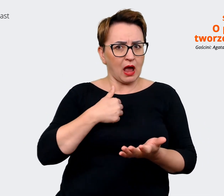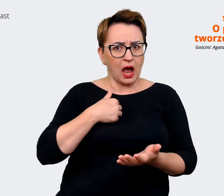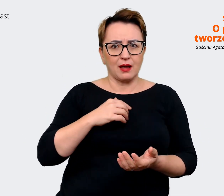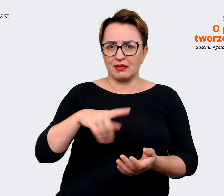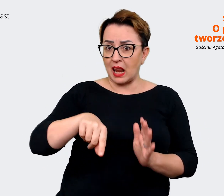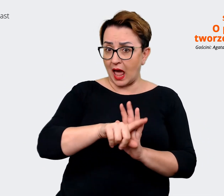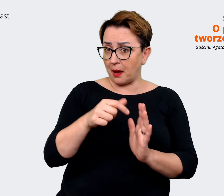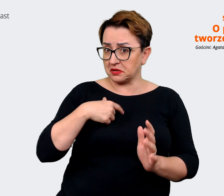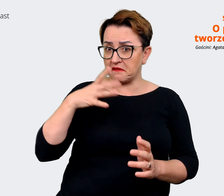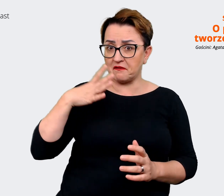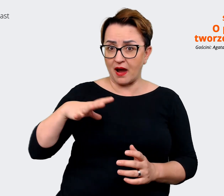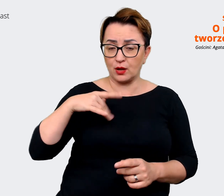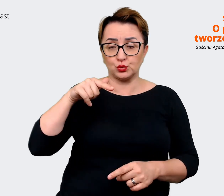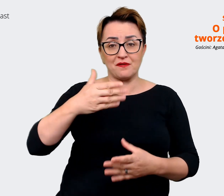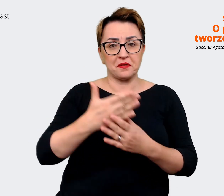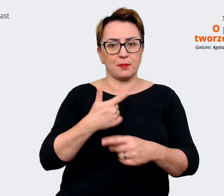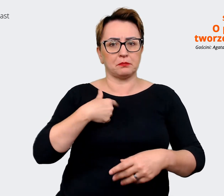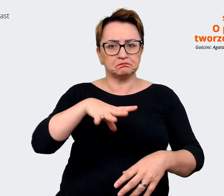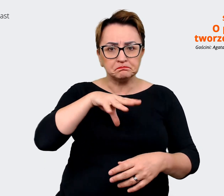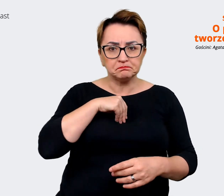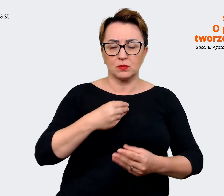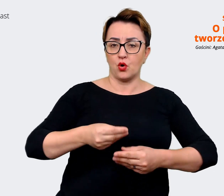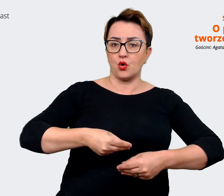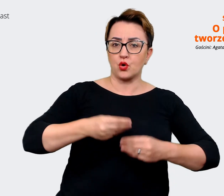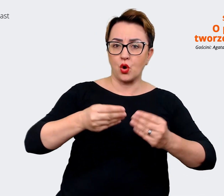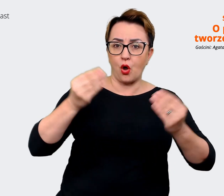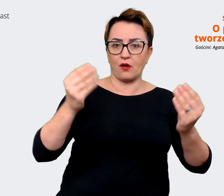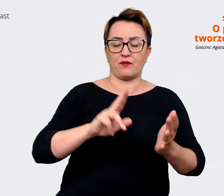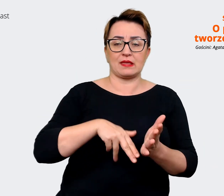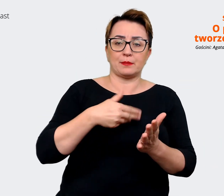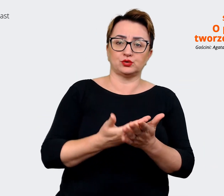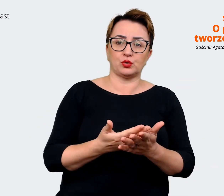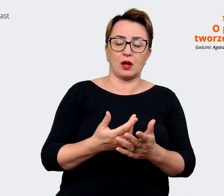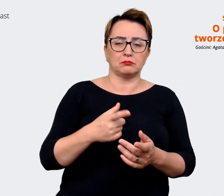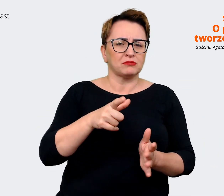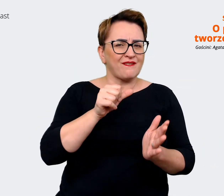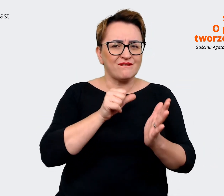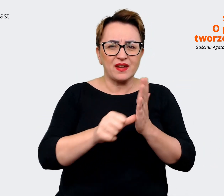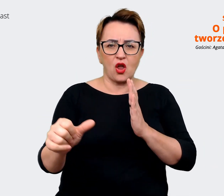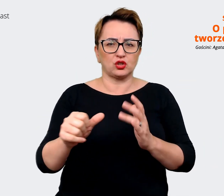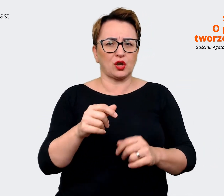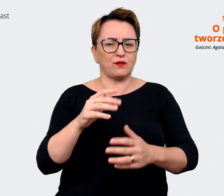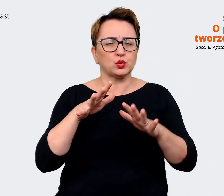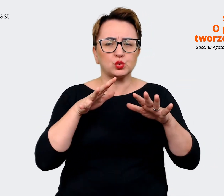że mogę się tu rozwijać, że nie wiem, że jest wyjątkowa skala projektów, w których uczestniczymy